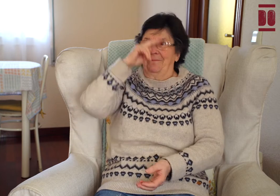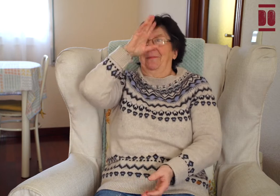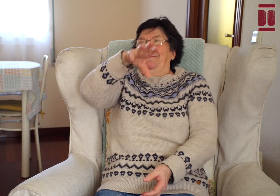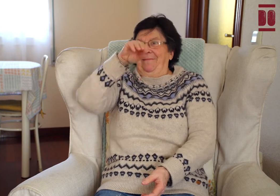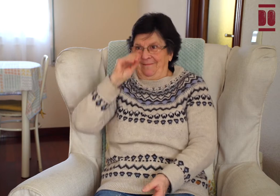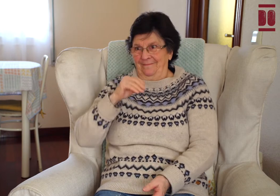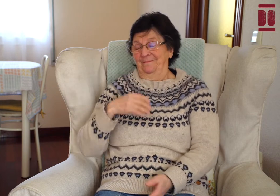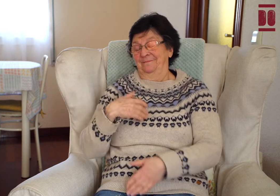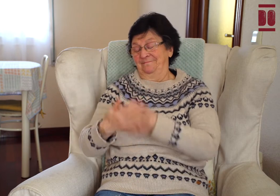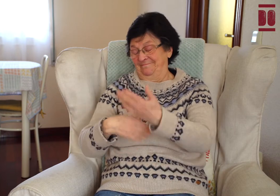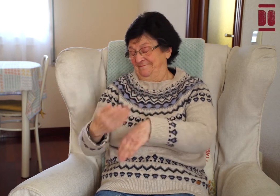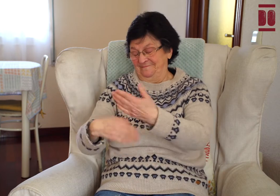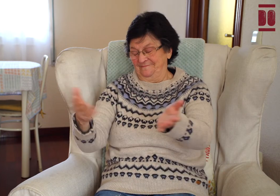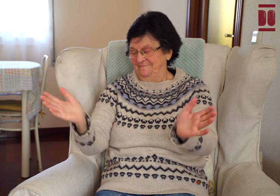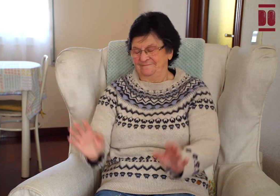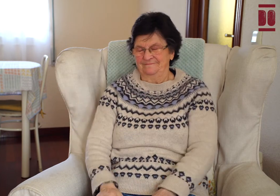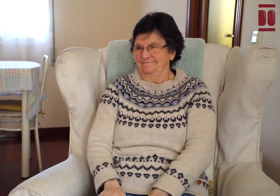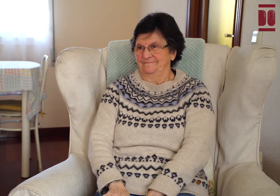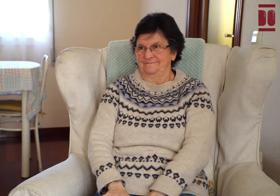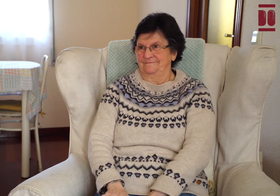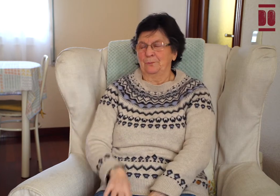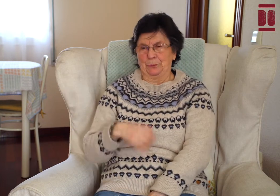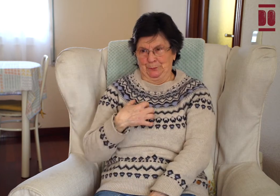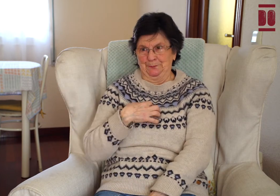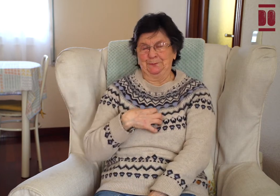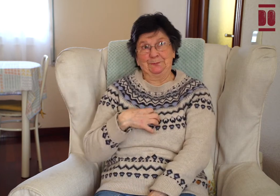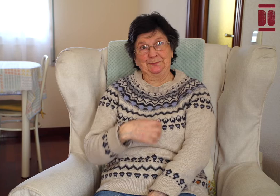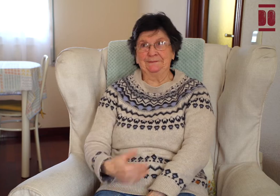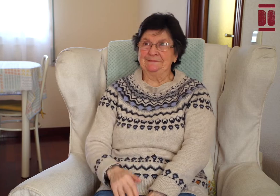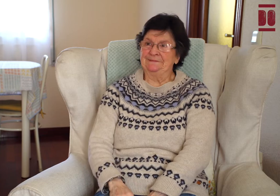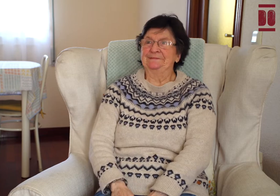Fue progresivo. Uy, pero costoso.